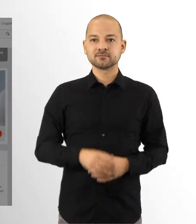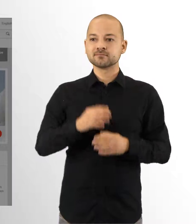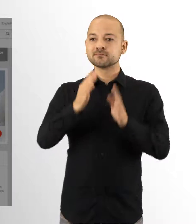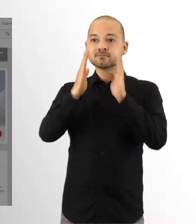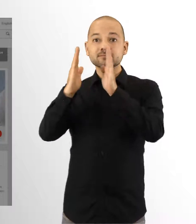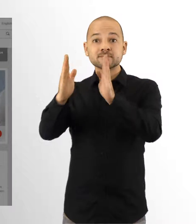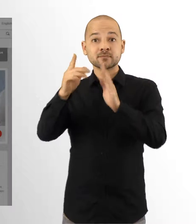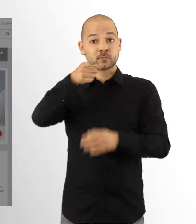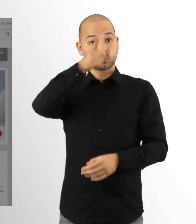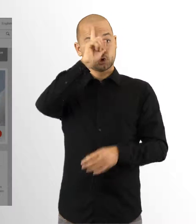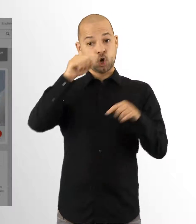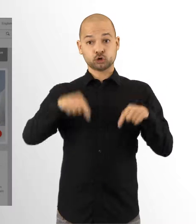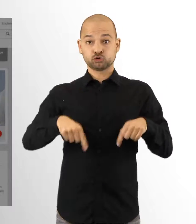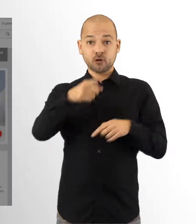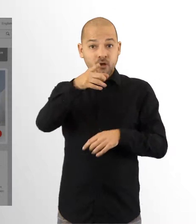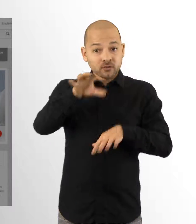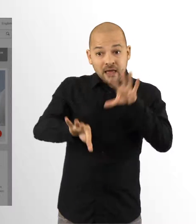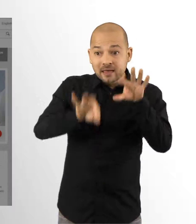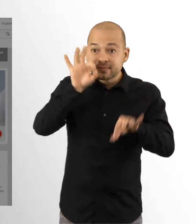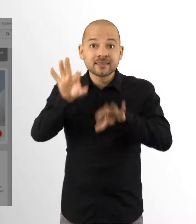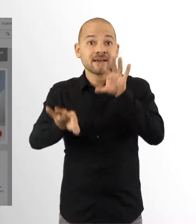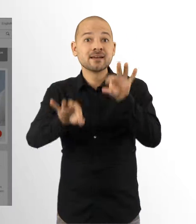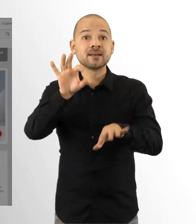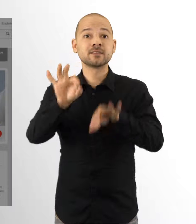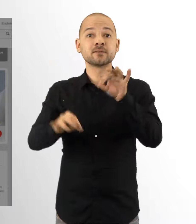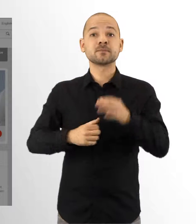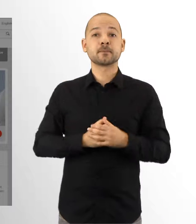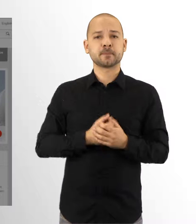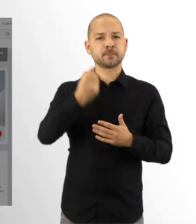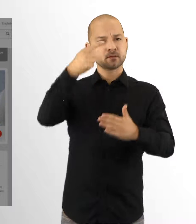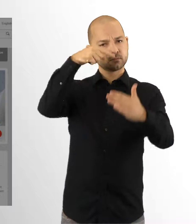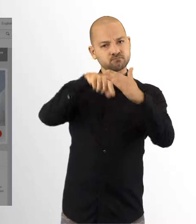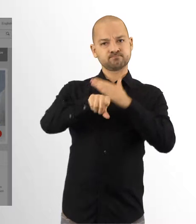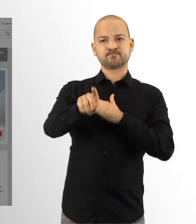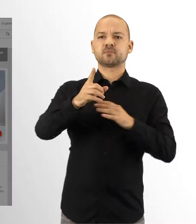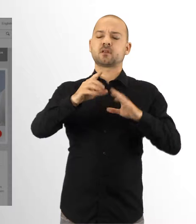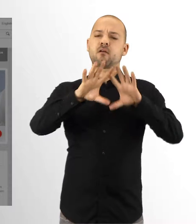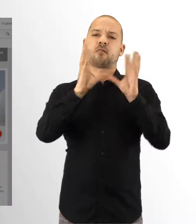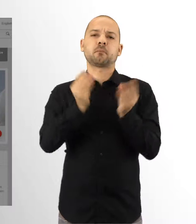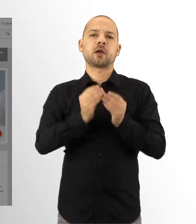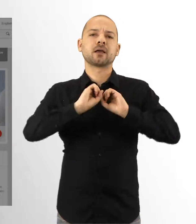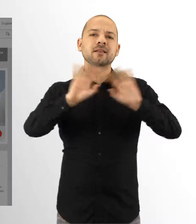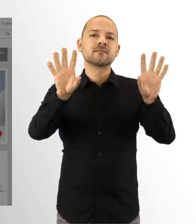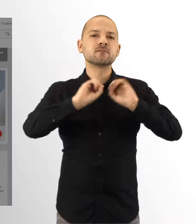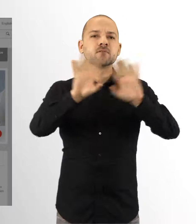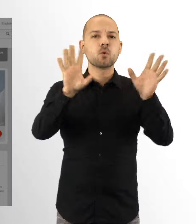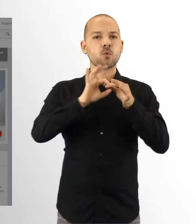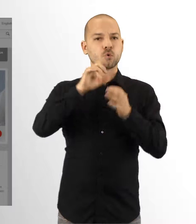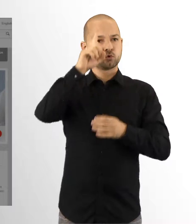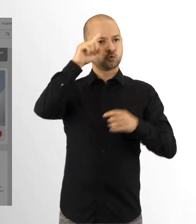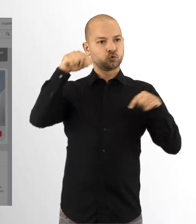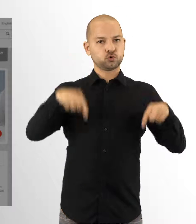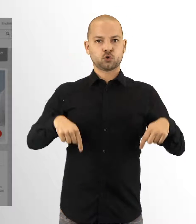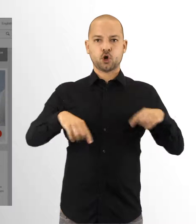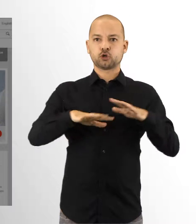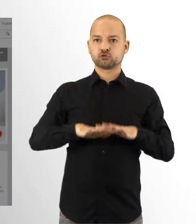In der Rubrik „Entdecke Deutschland“ finden Sie allgemeine Informationen zum Standort Deutschland.